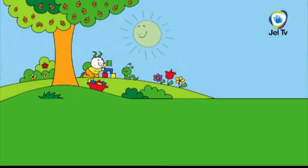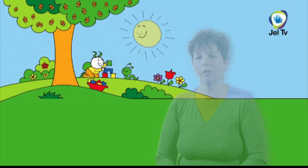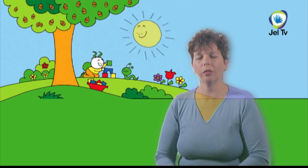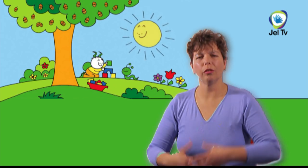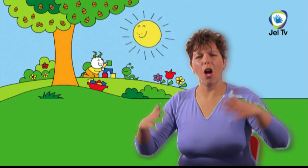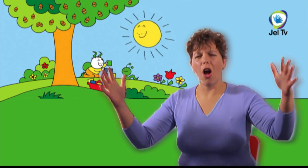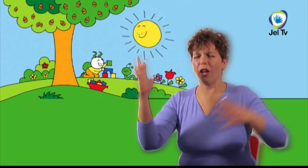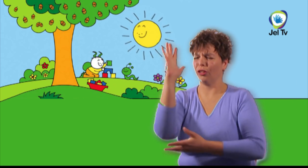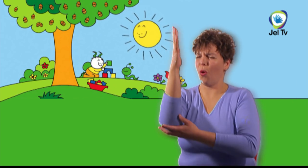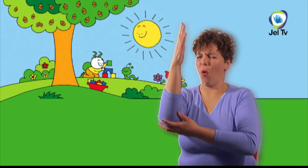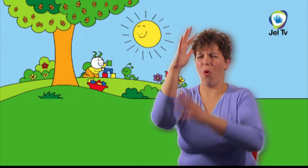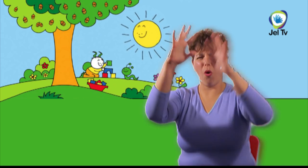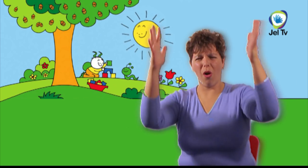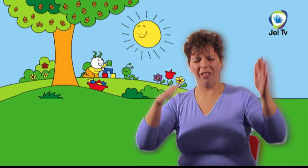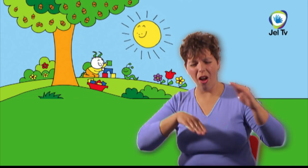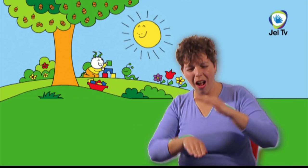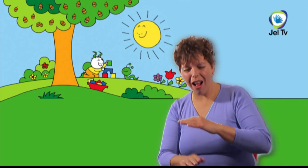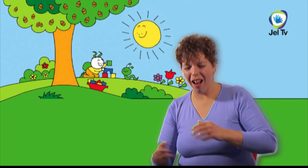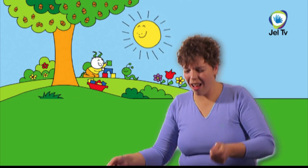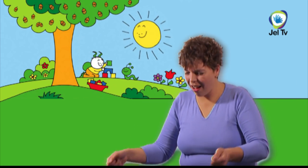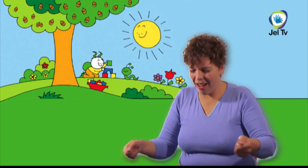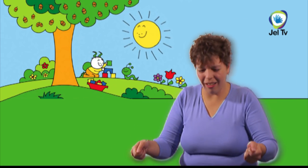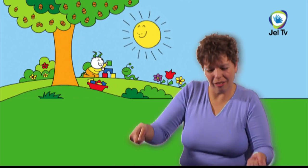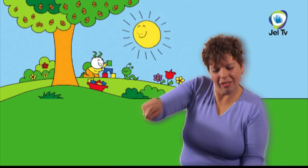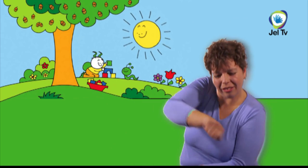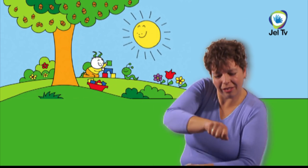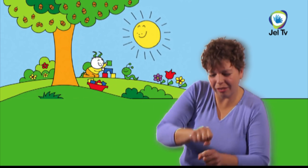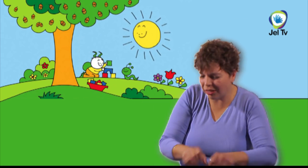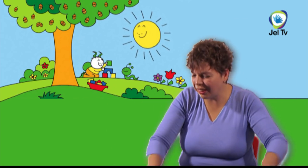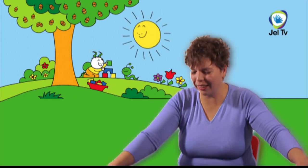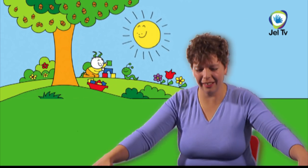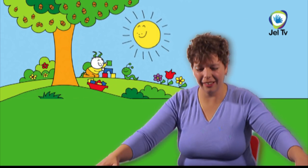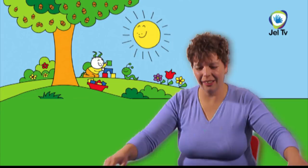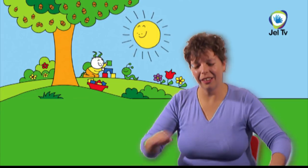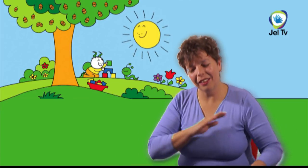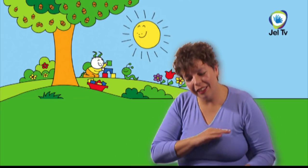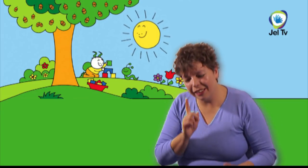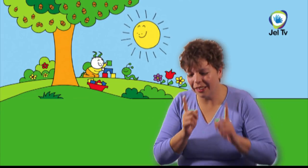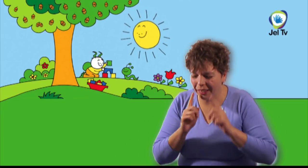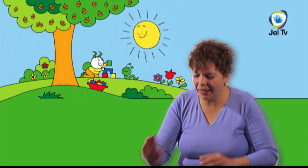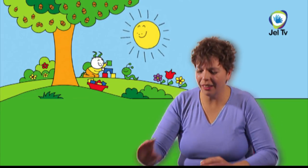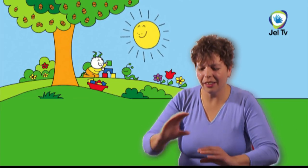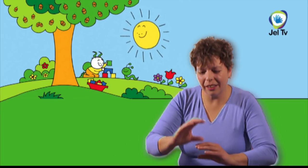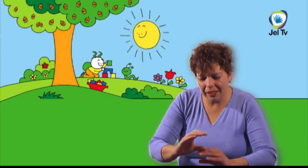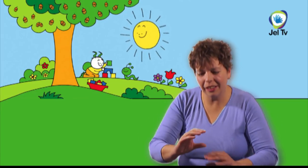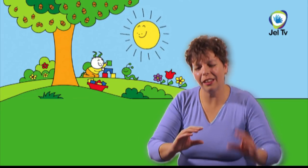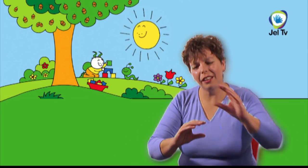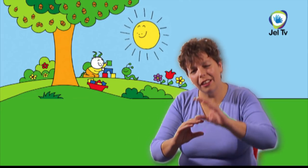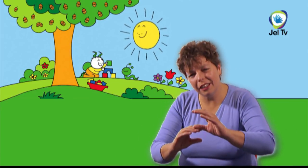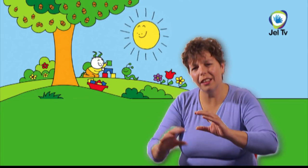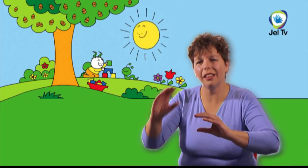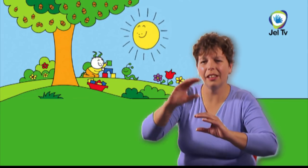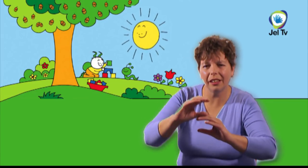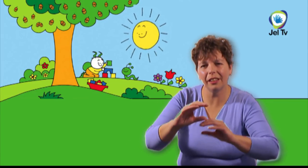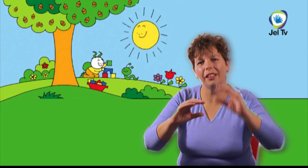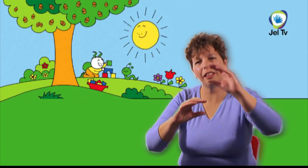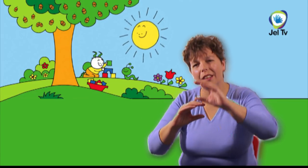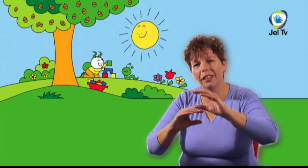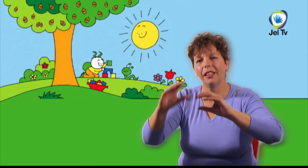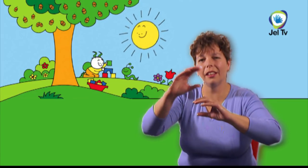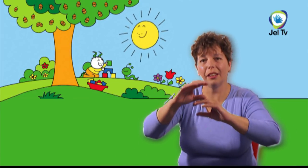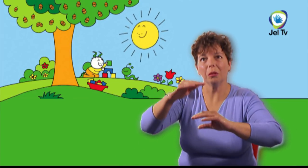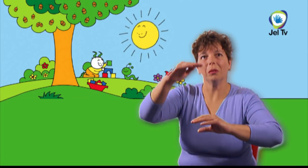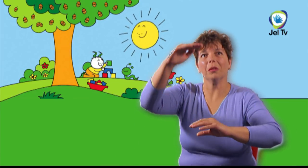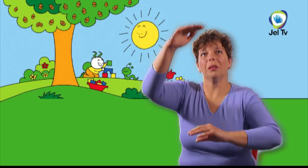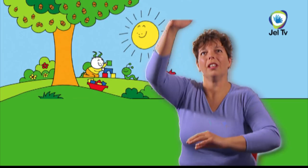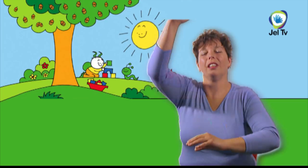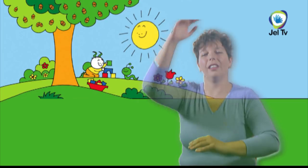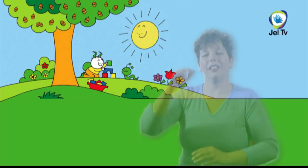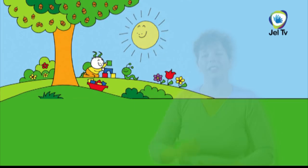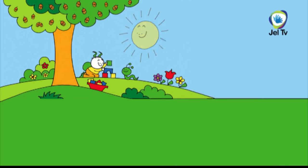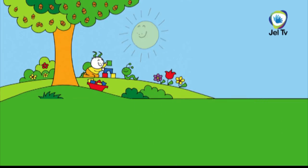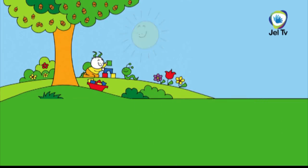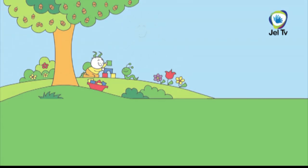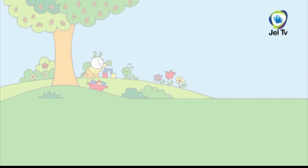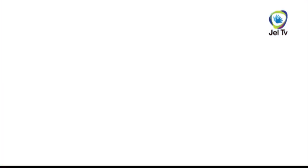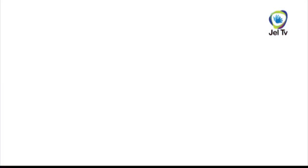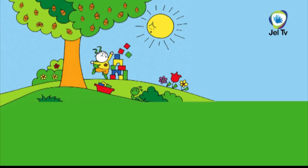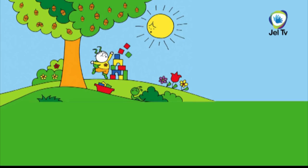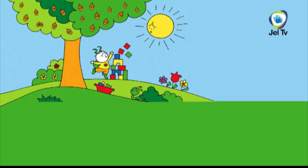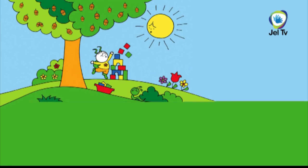A nagy tölgyfa alatt kiborította a kockákat a dobozból és munkához látott. Türelmesen, óvatosan rakosgatta egymásra a kockákat. A torony egyre magasabb lett.